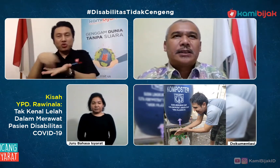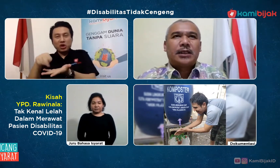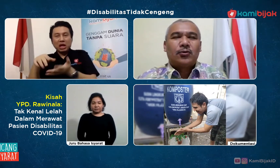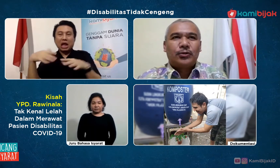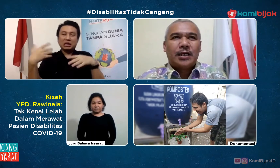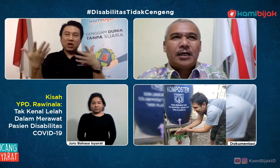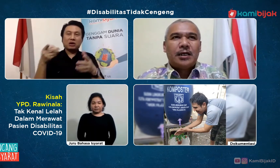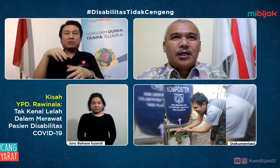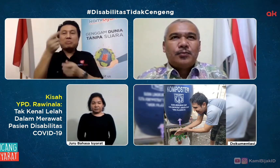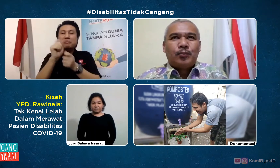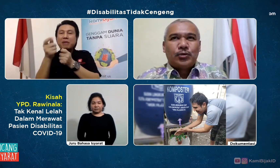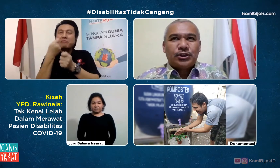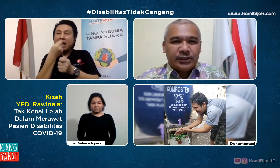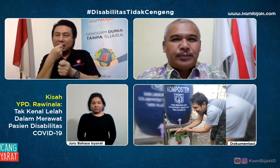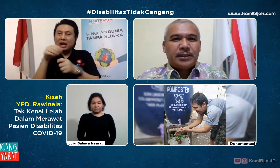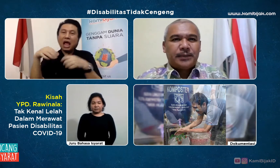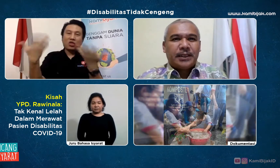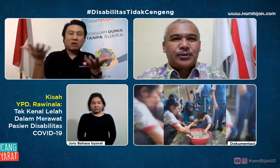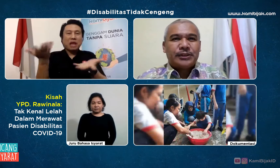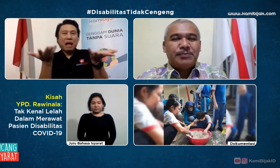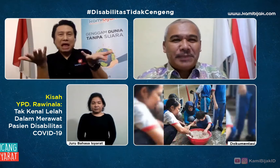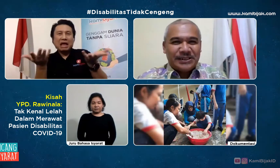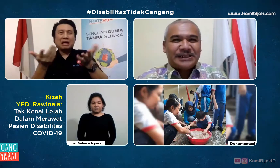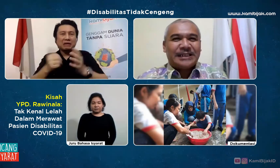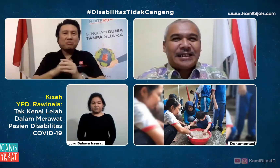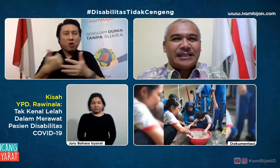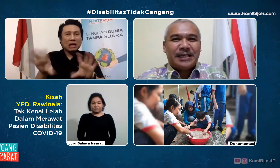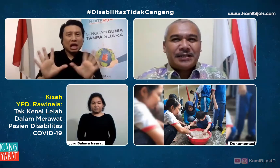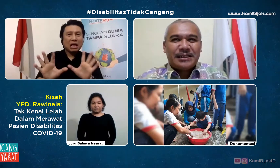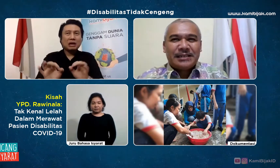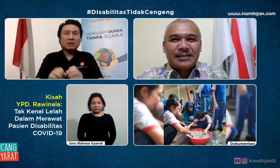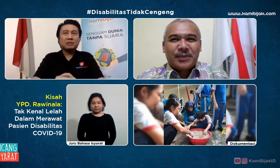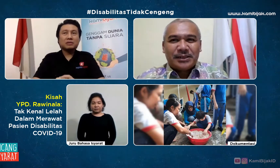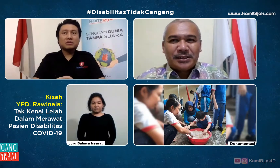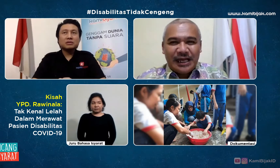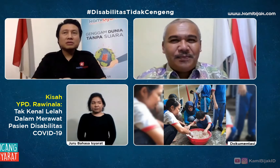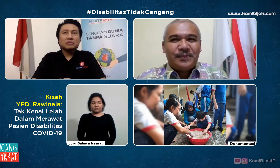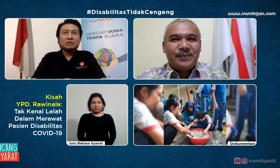Kemudian kalau sudah positif masih kita tanya masih siap